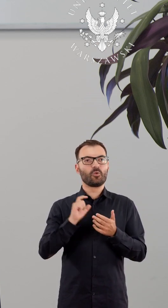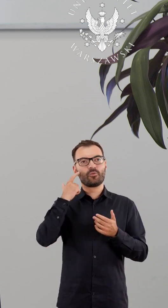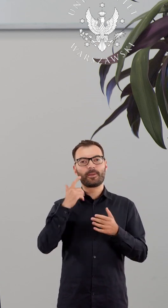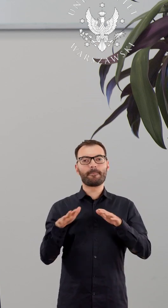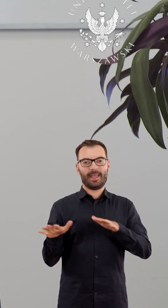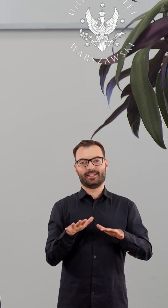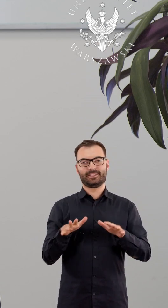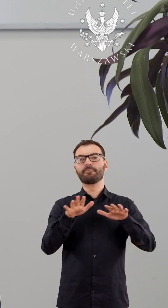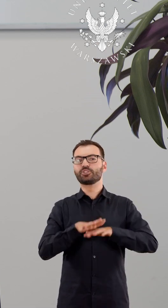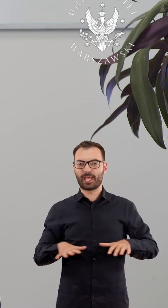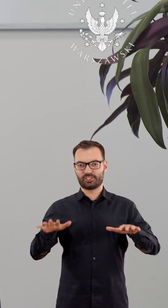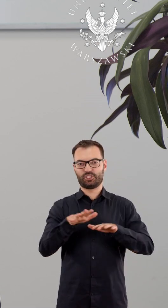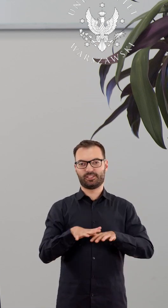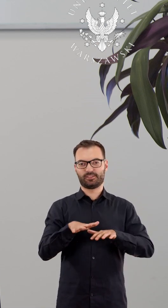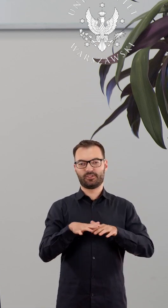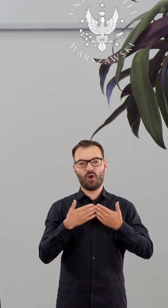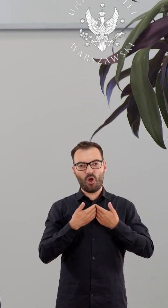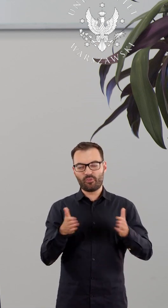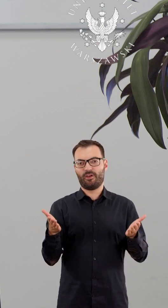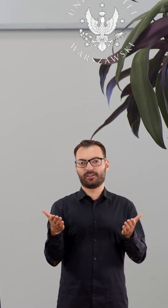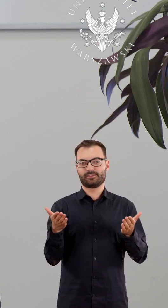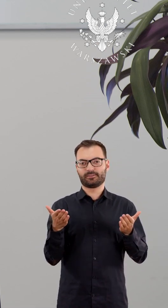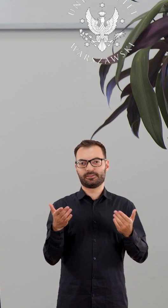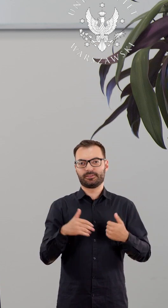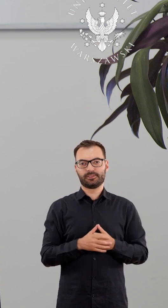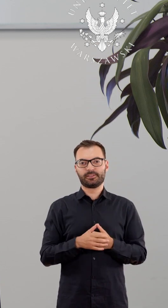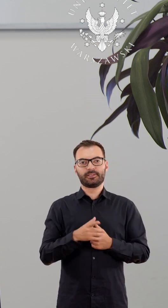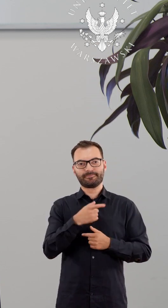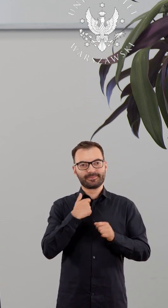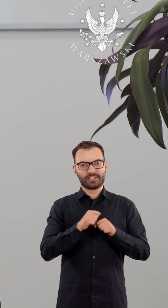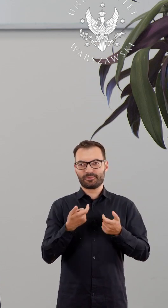stworzeniem takiej przestrzeni, w której możemy być taką wspólnotą.